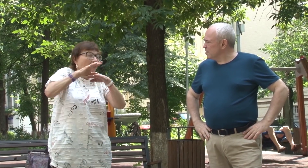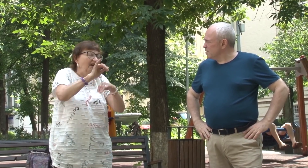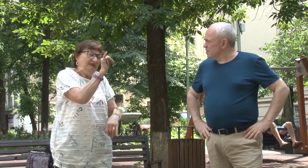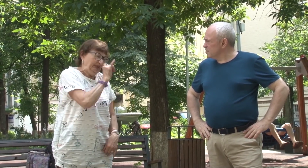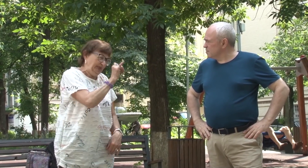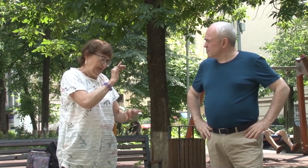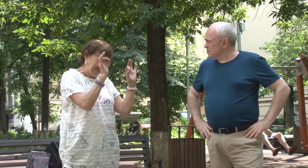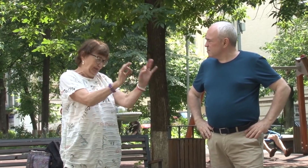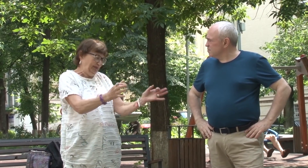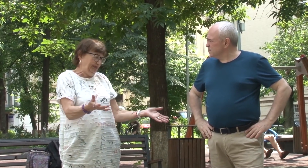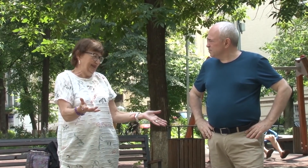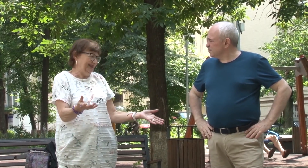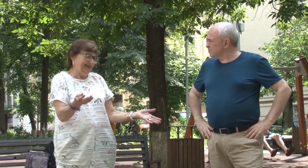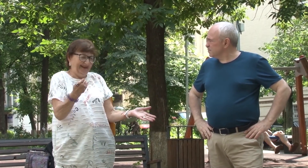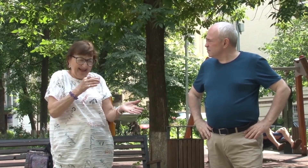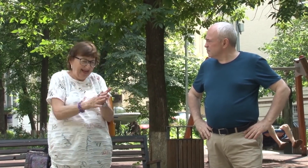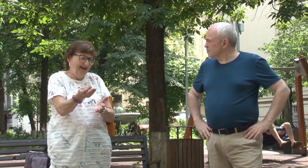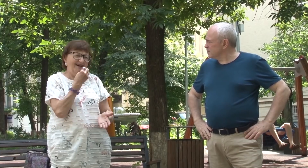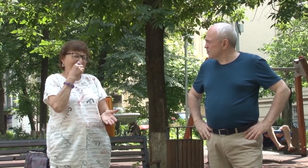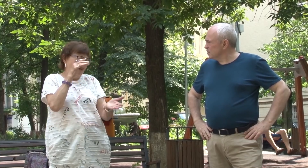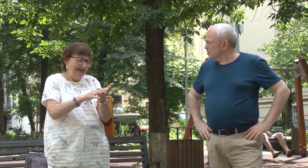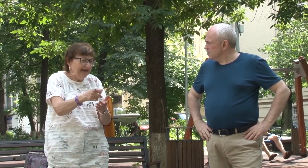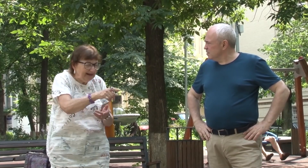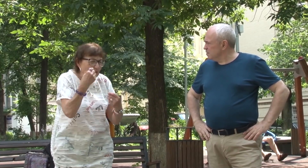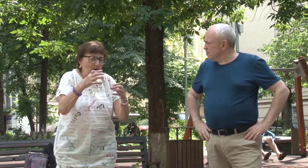Накопить не могли. Все тратили на еду.